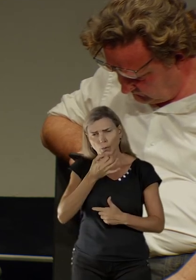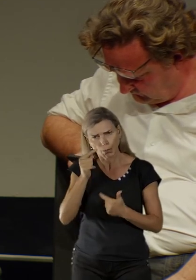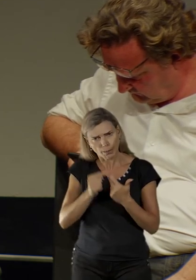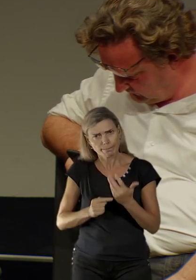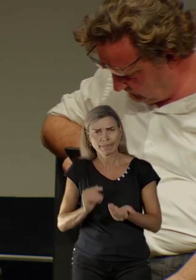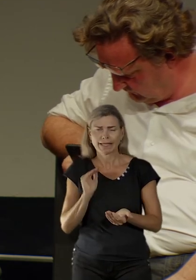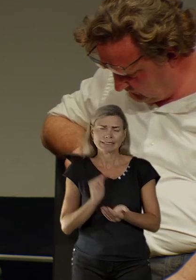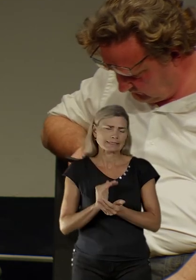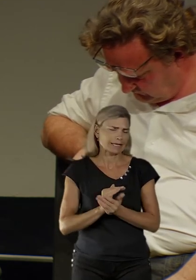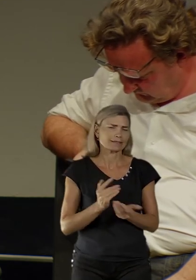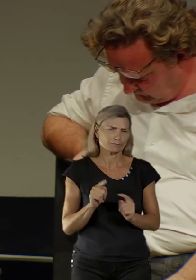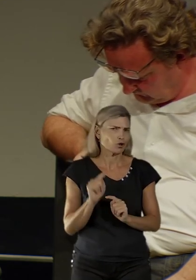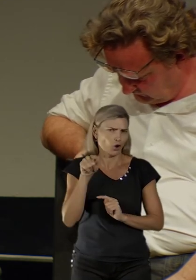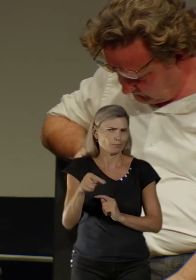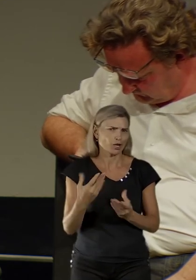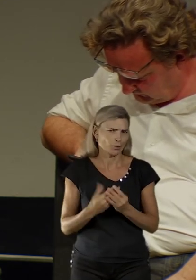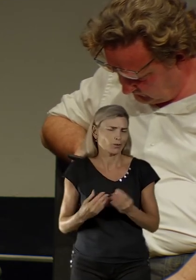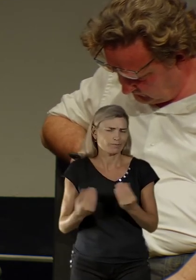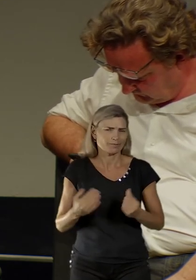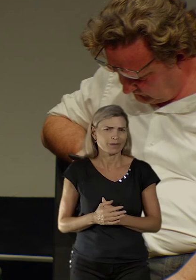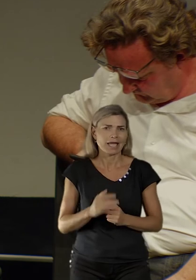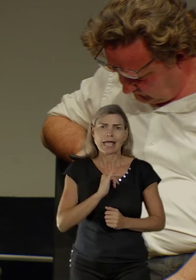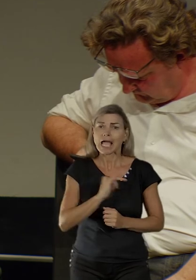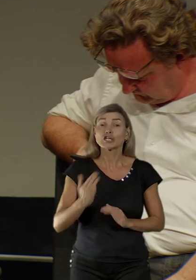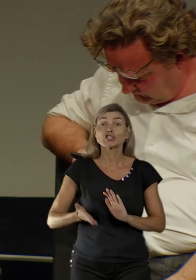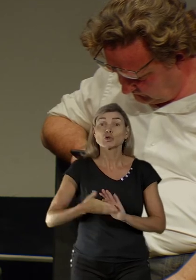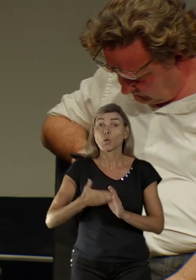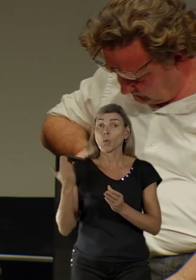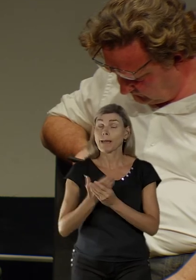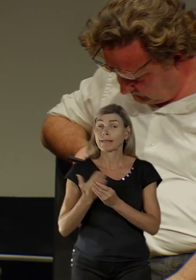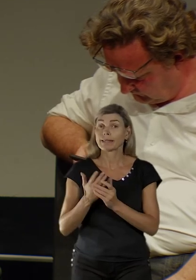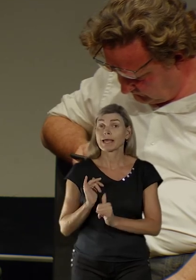A to bohužel tak je s každou dokumentací, když přichází s novými nástroji, tak se musí